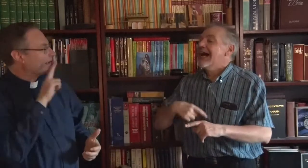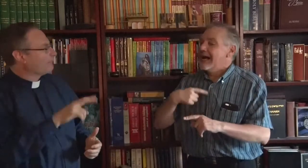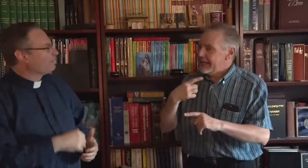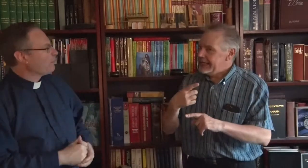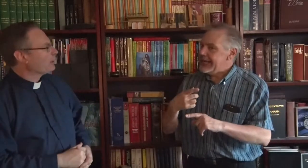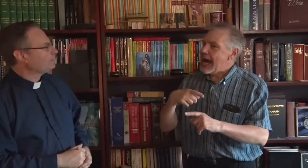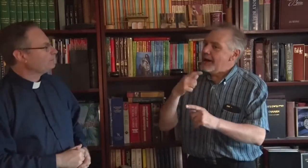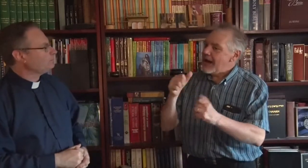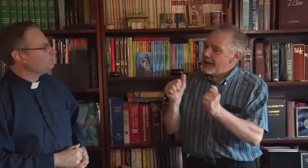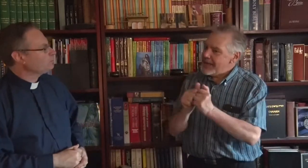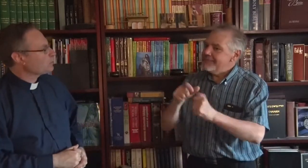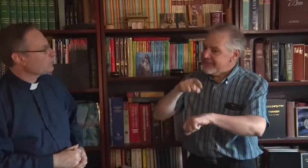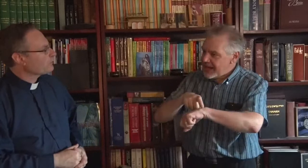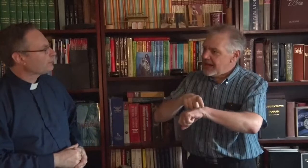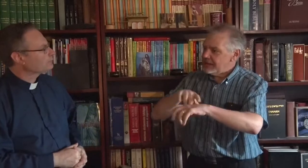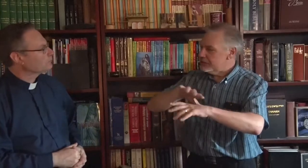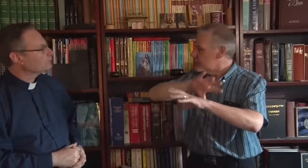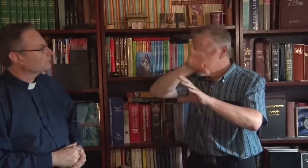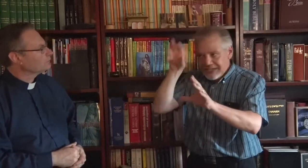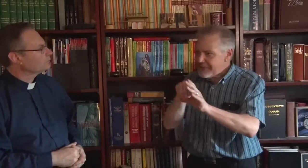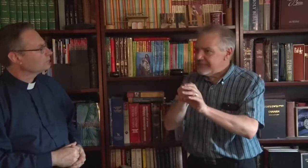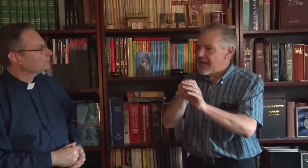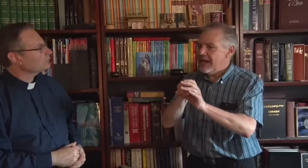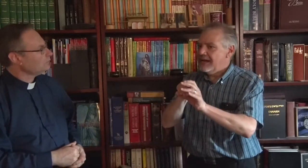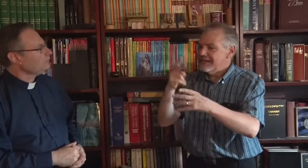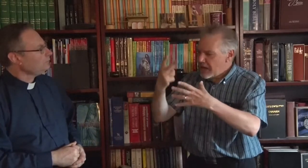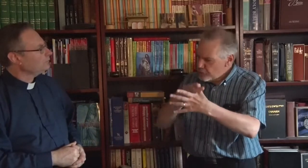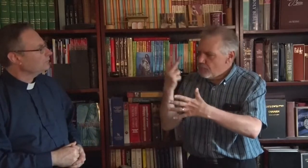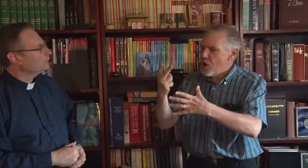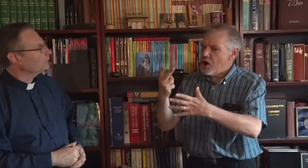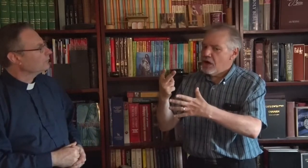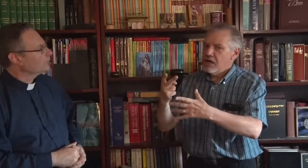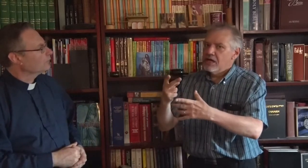et en même temps… tous en même temps… en 2 mois…